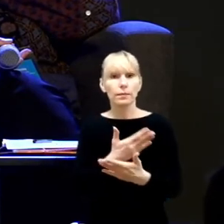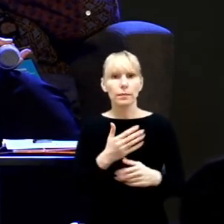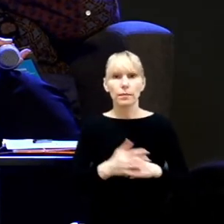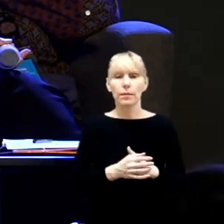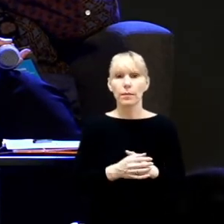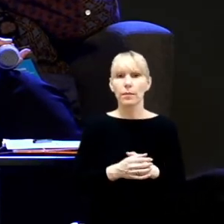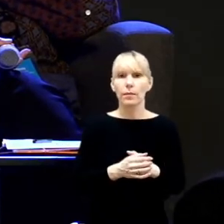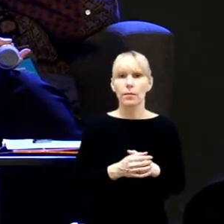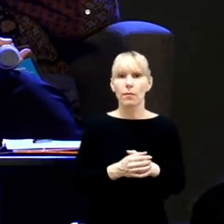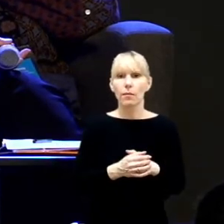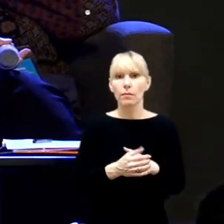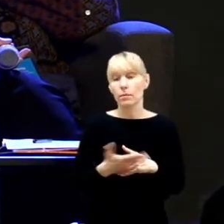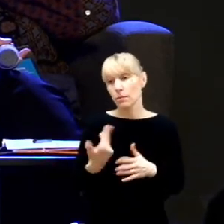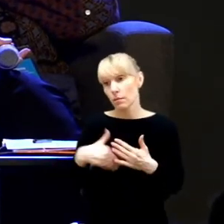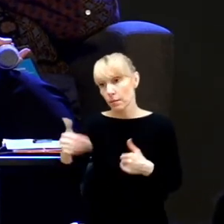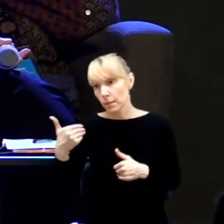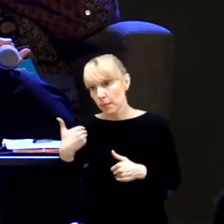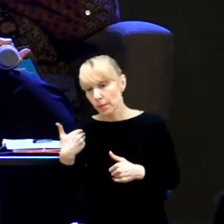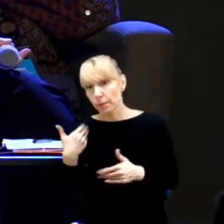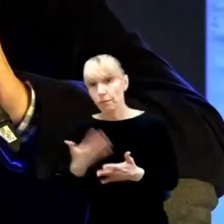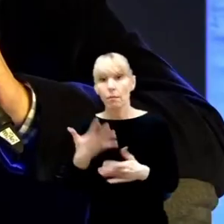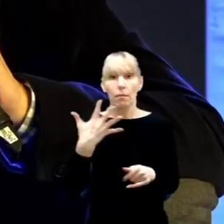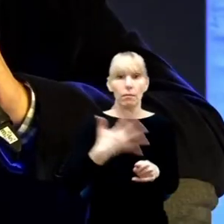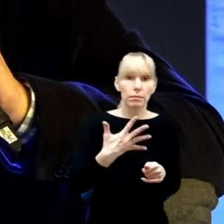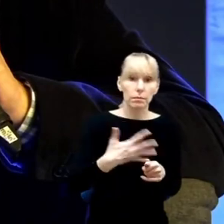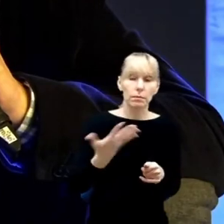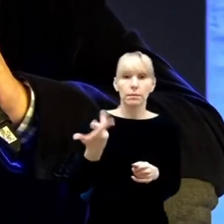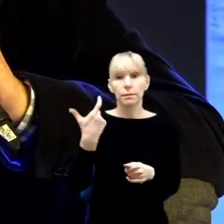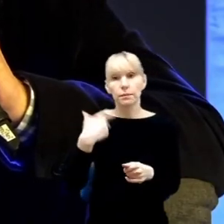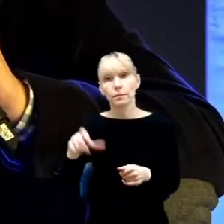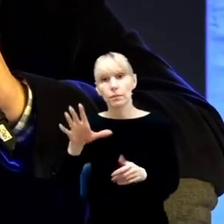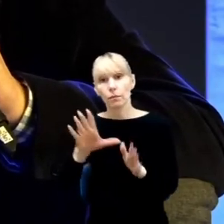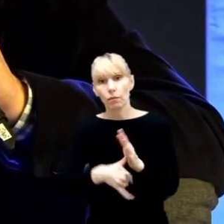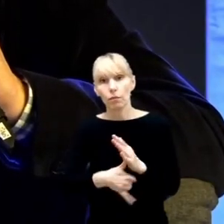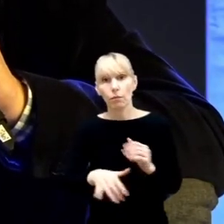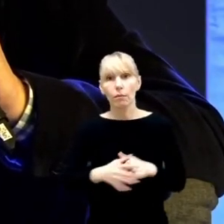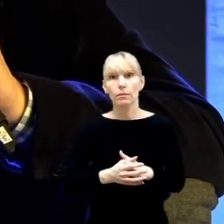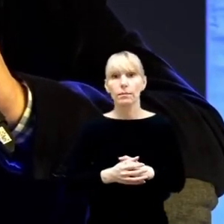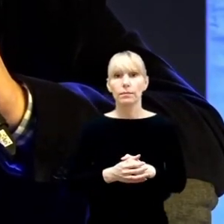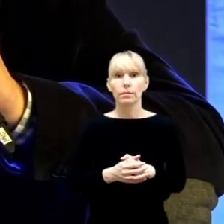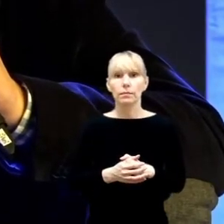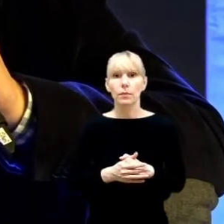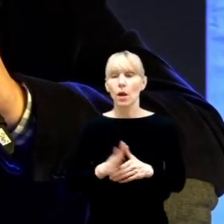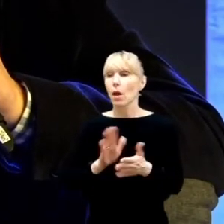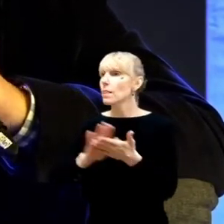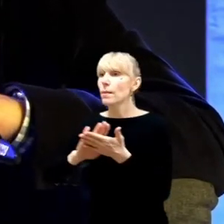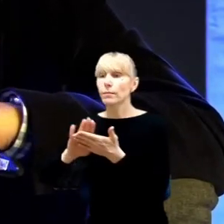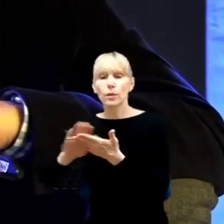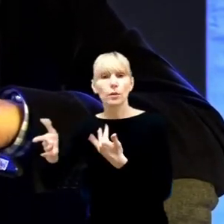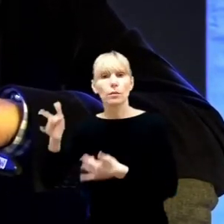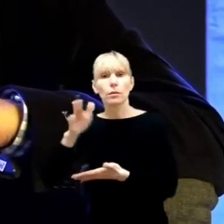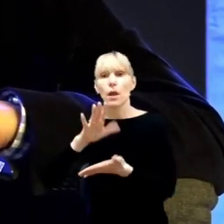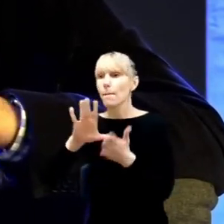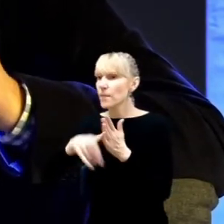czy to jest pięćdziesiąt czy sto miast. Nawet jeśli to jest sto miast to i tak jest za mało. Gmin, gmin znaczy tysiące gmin. Tak jest za mało, tak?